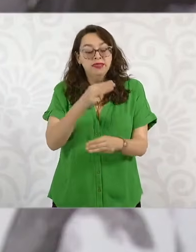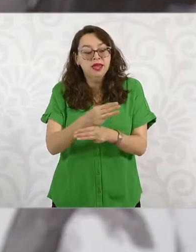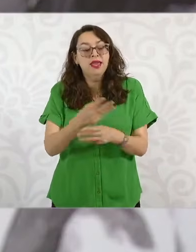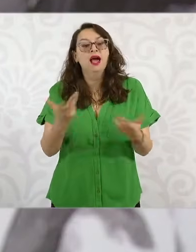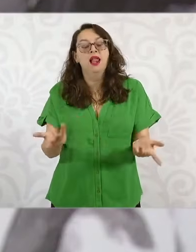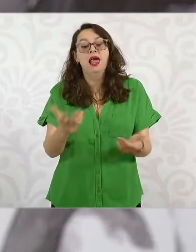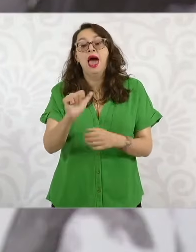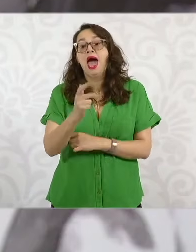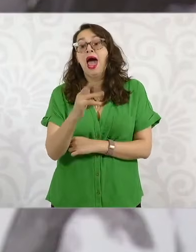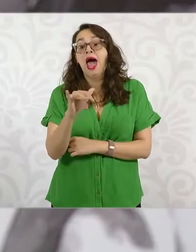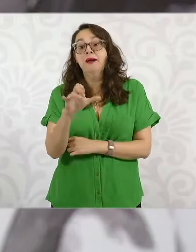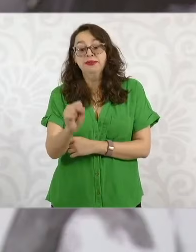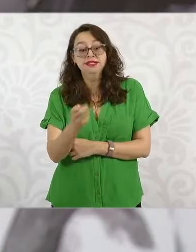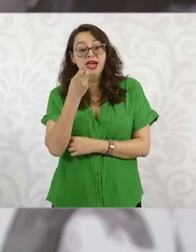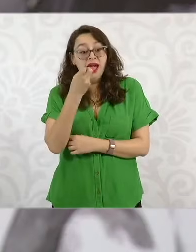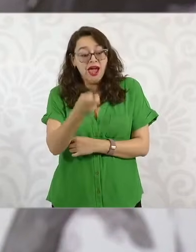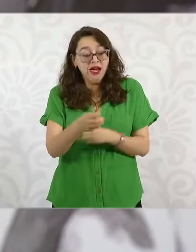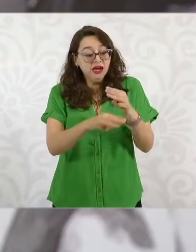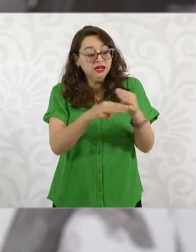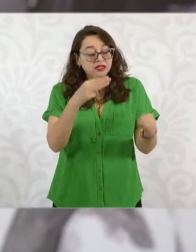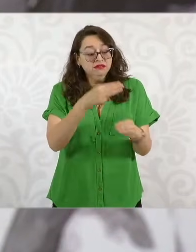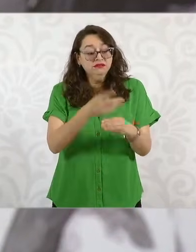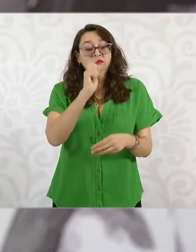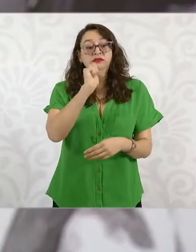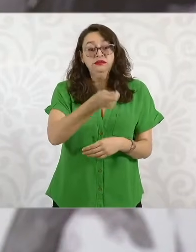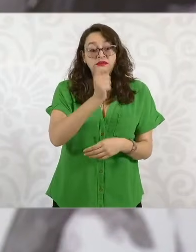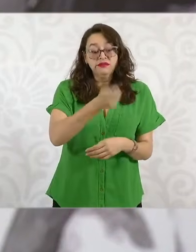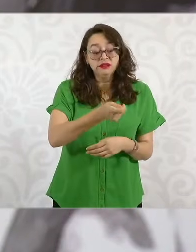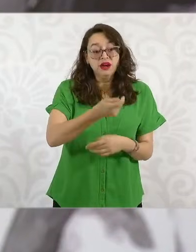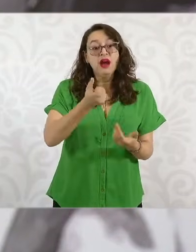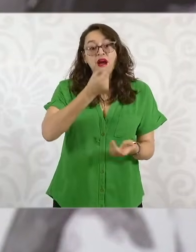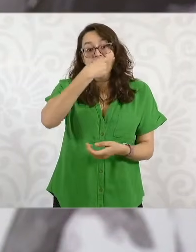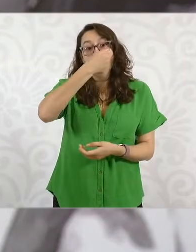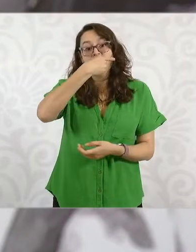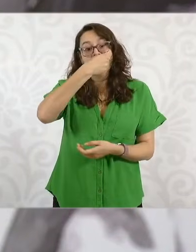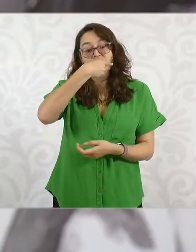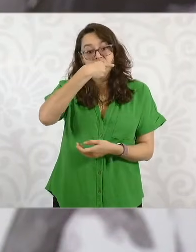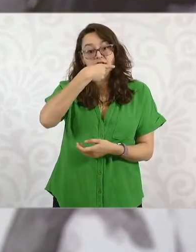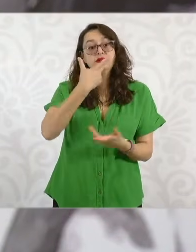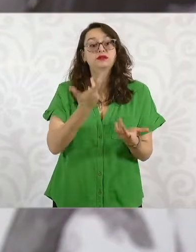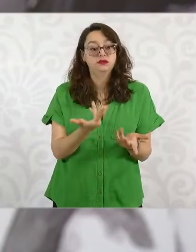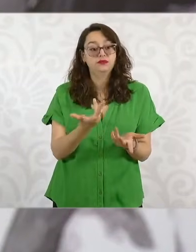Con esto se fabrican los medicamentos genéricos, en el caso nuestro, que ayudan a que la salud